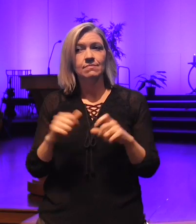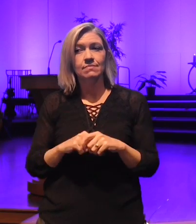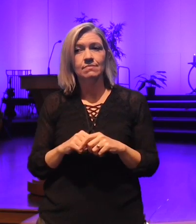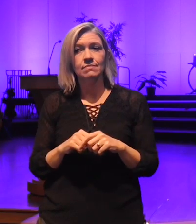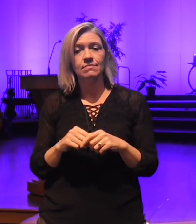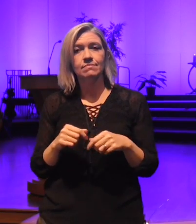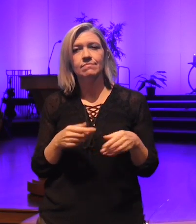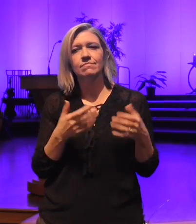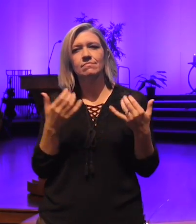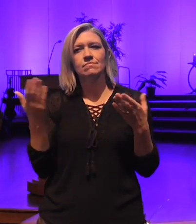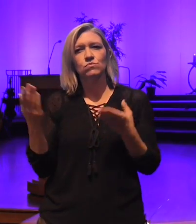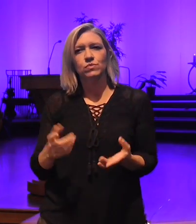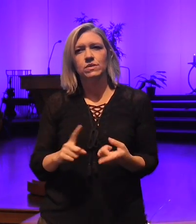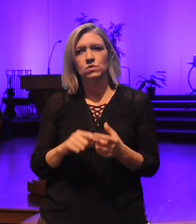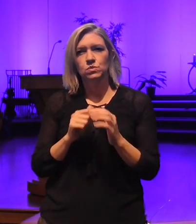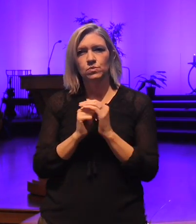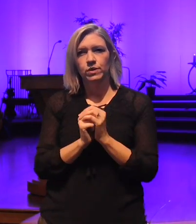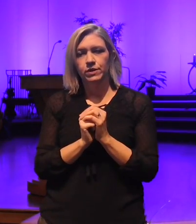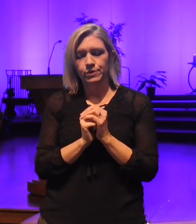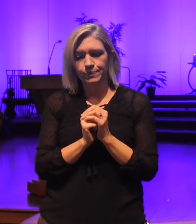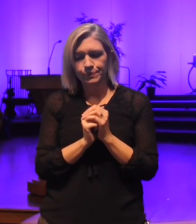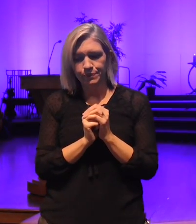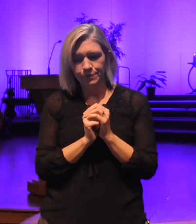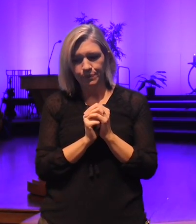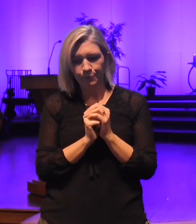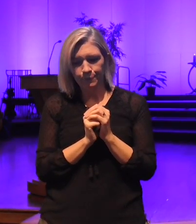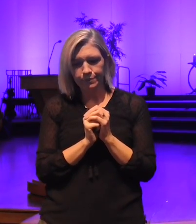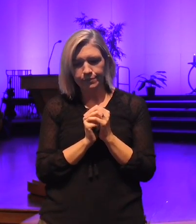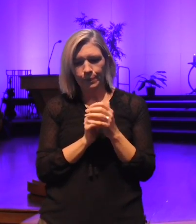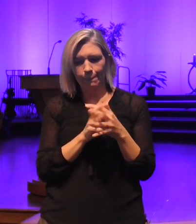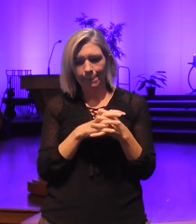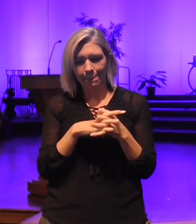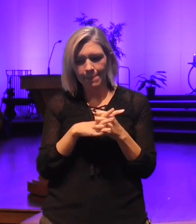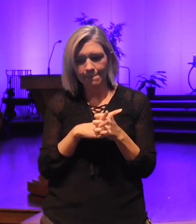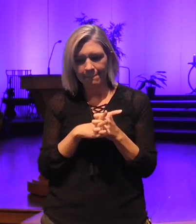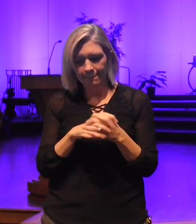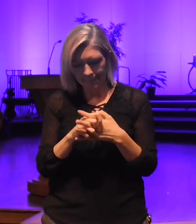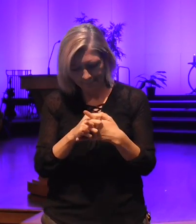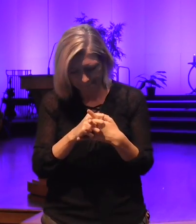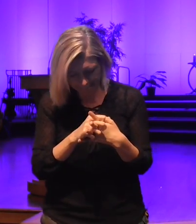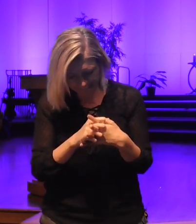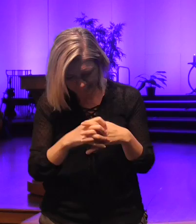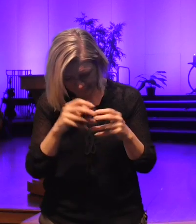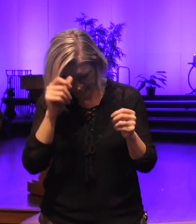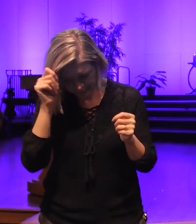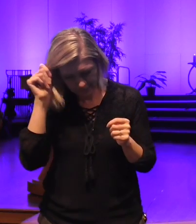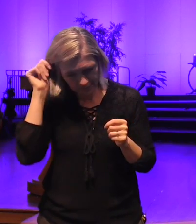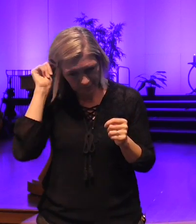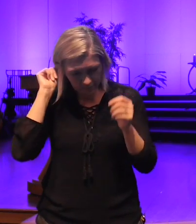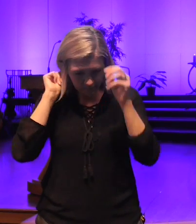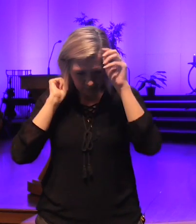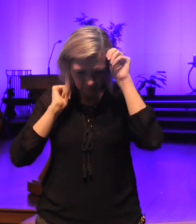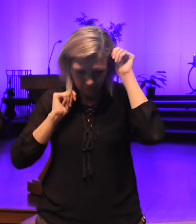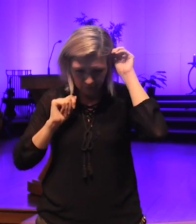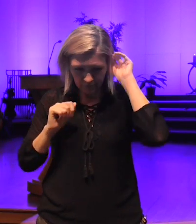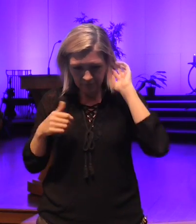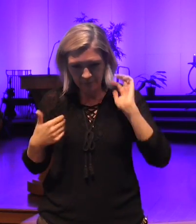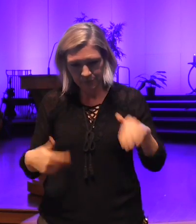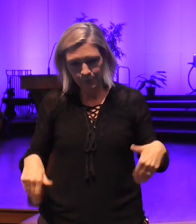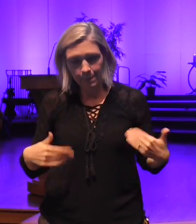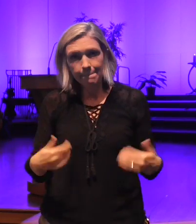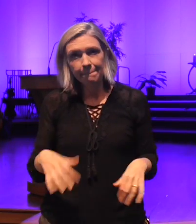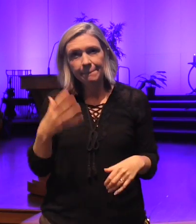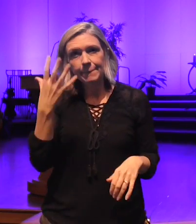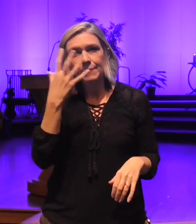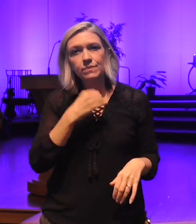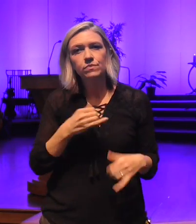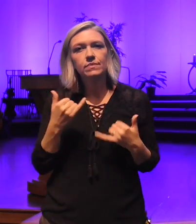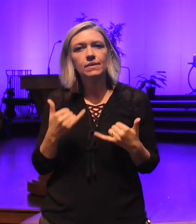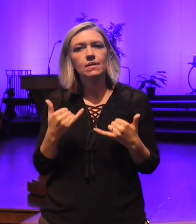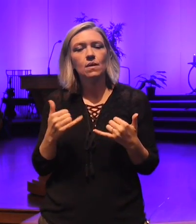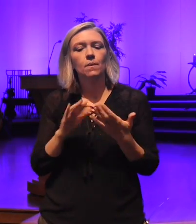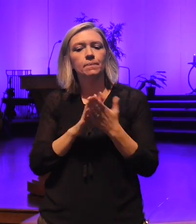oración qué hermoso es ahora volverse más quieto y sentir profundamente